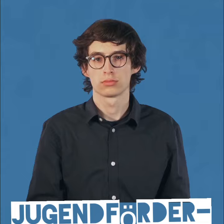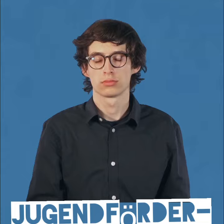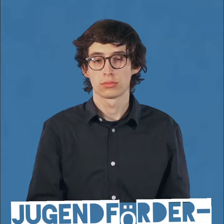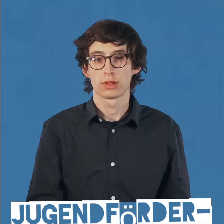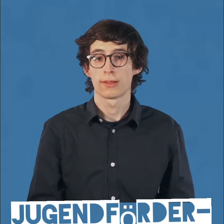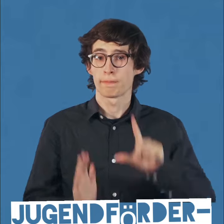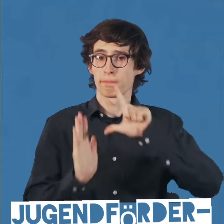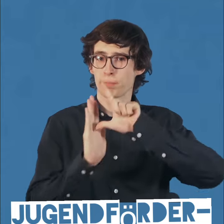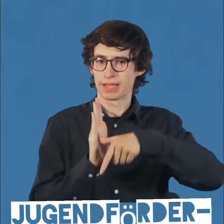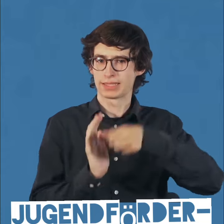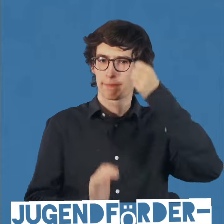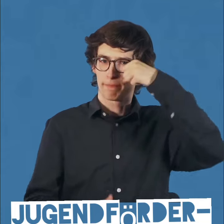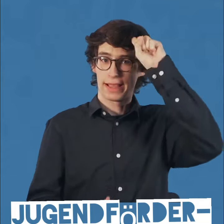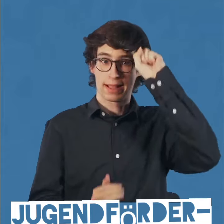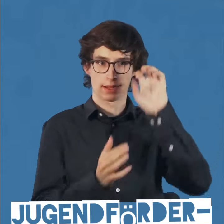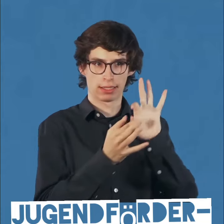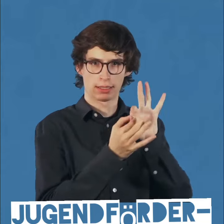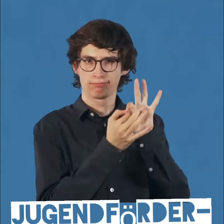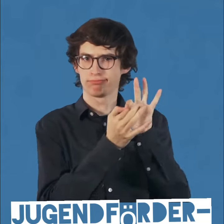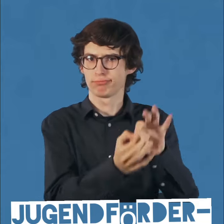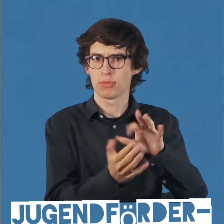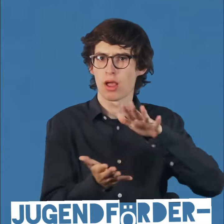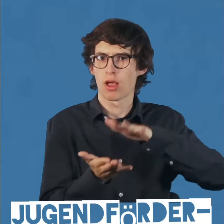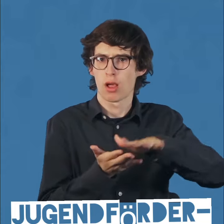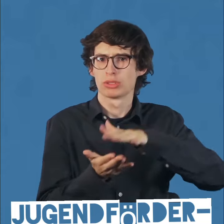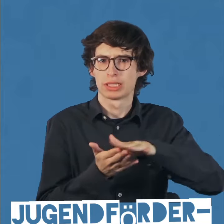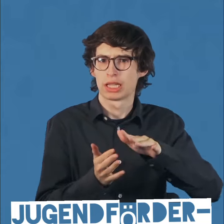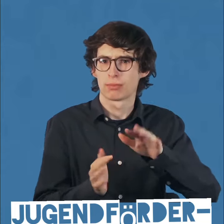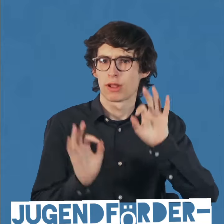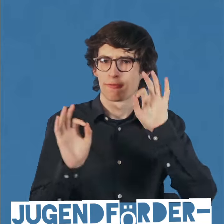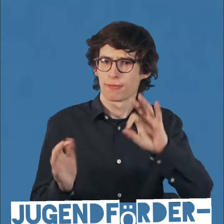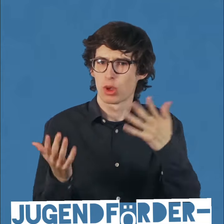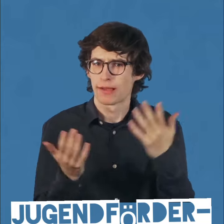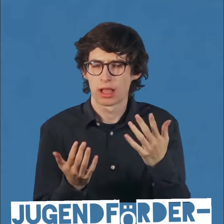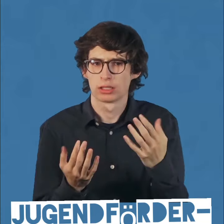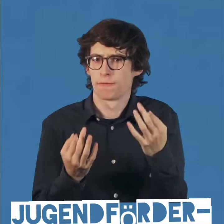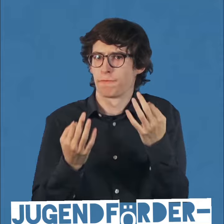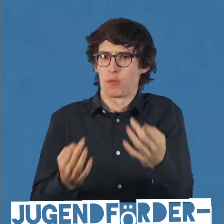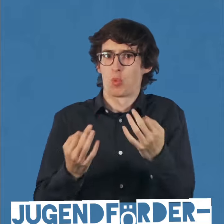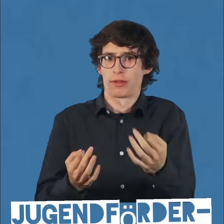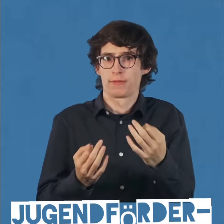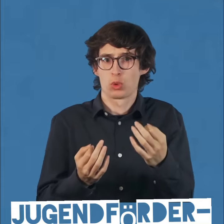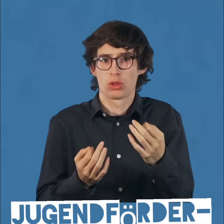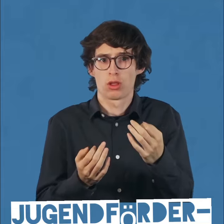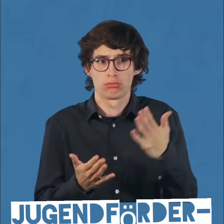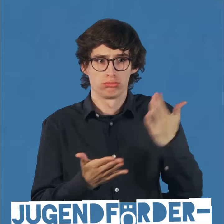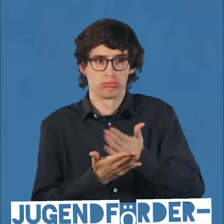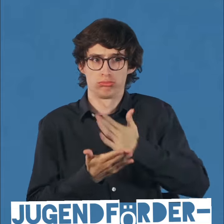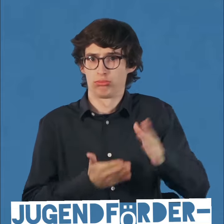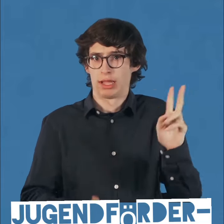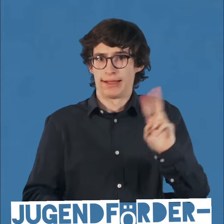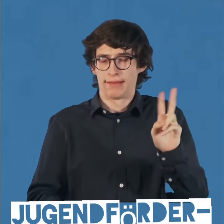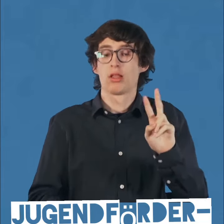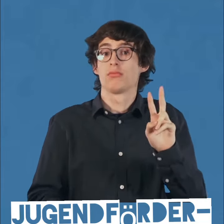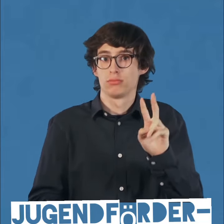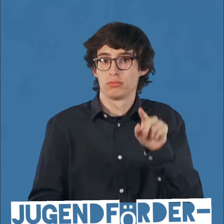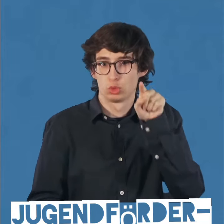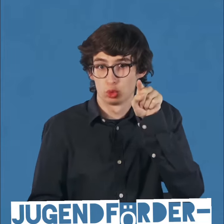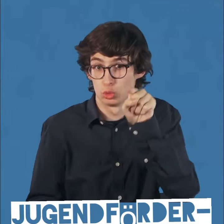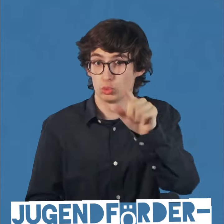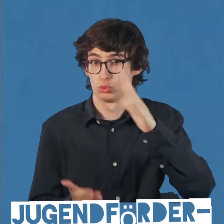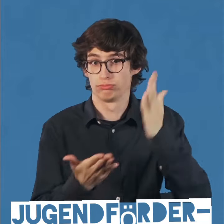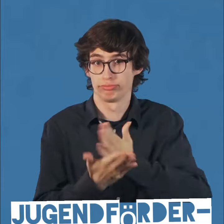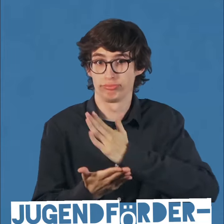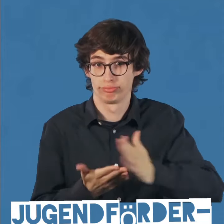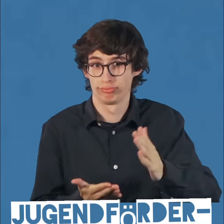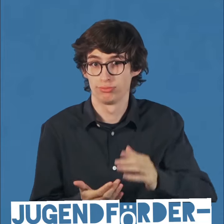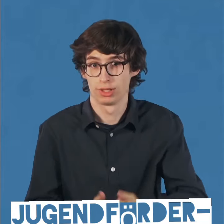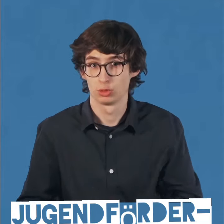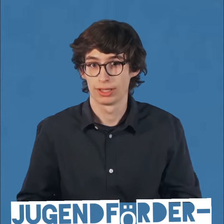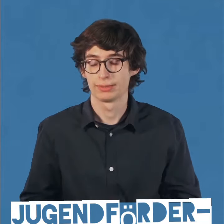Wer bestimmt wofür dein Bezirk Geld ausgibt? Du!